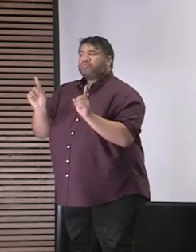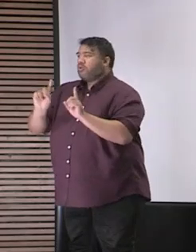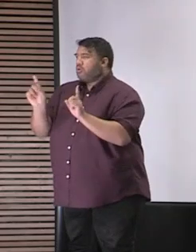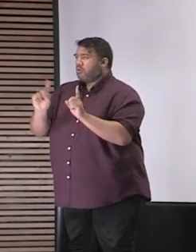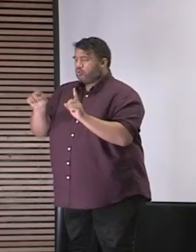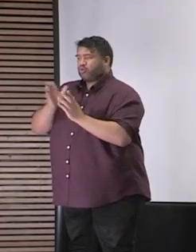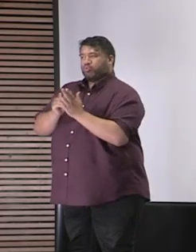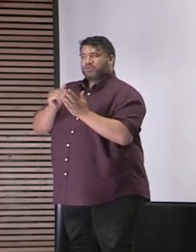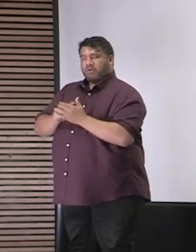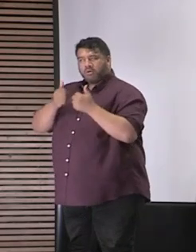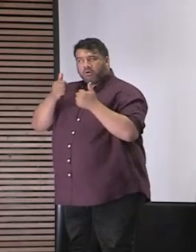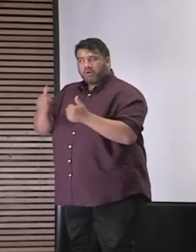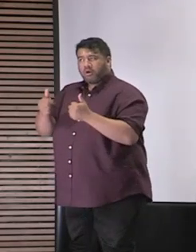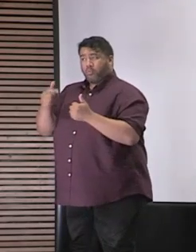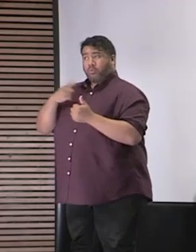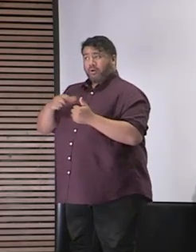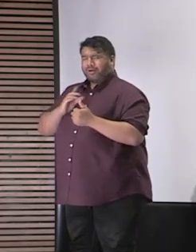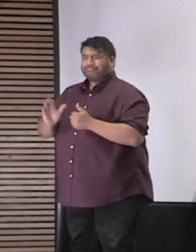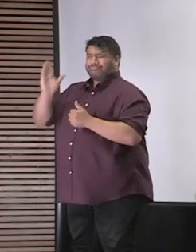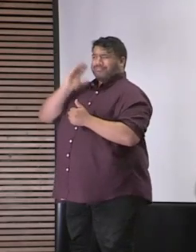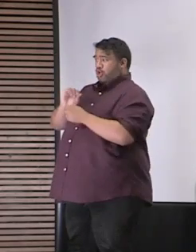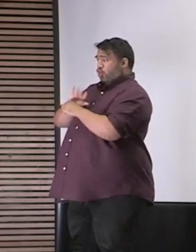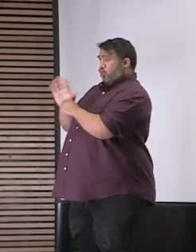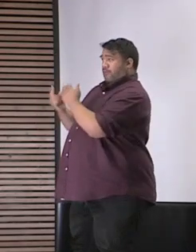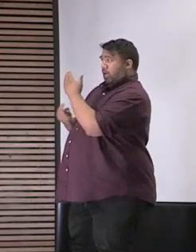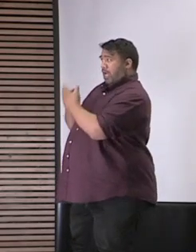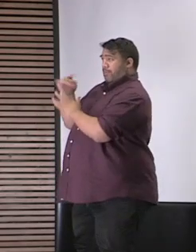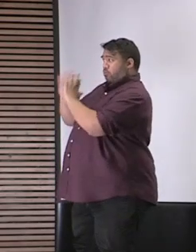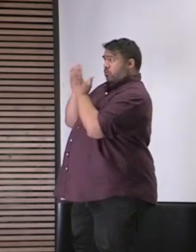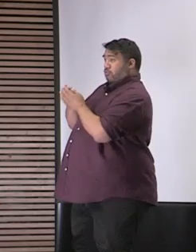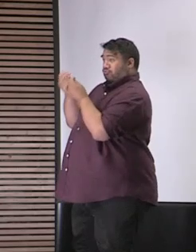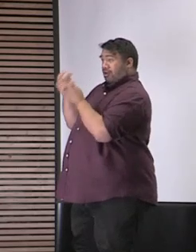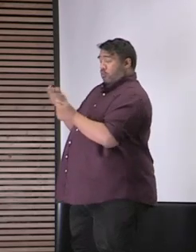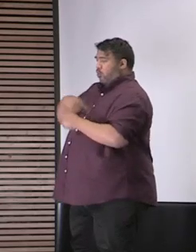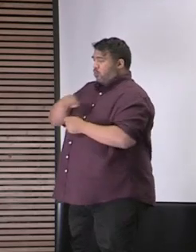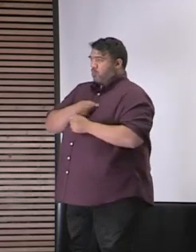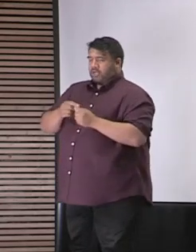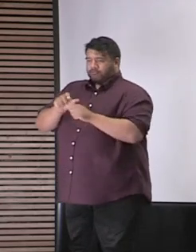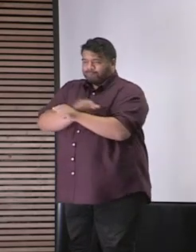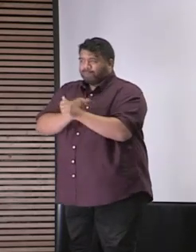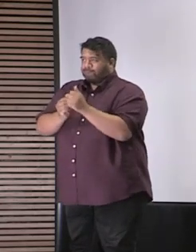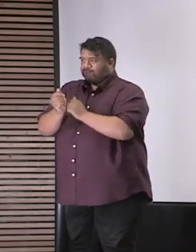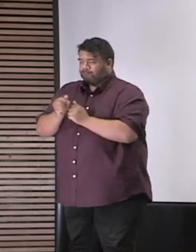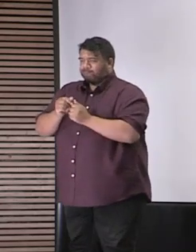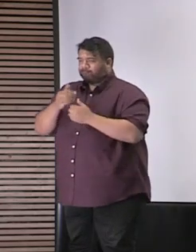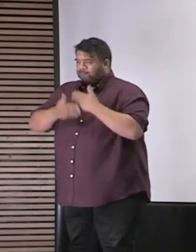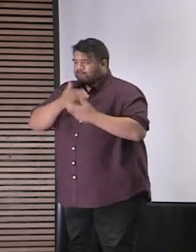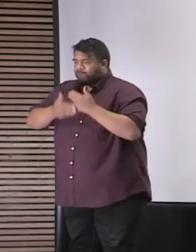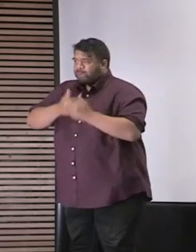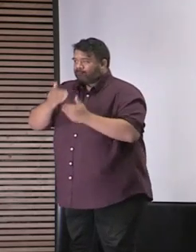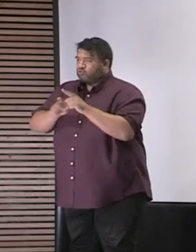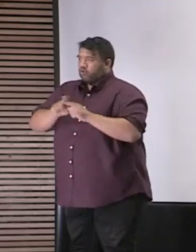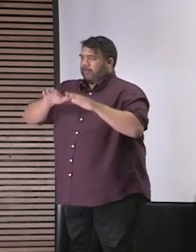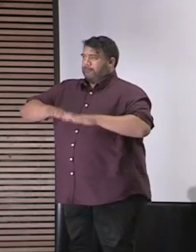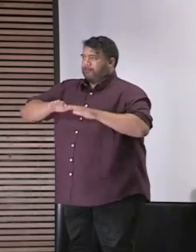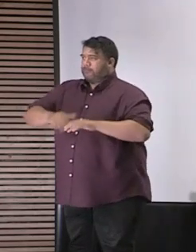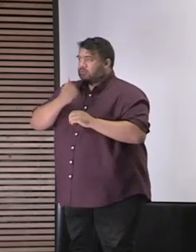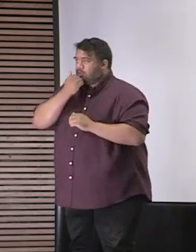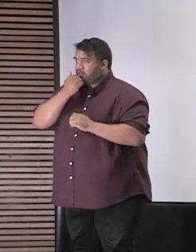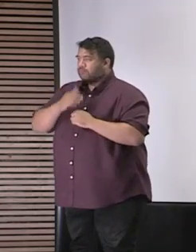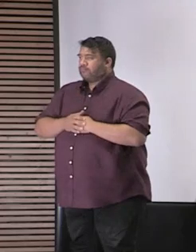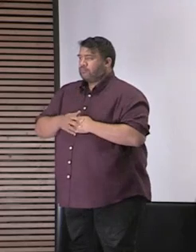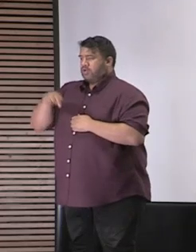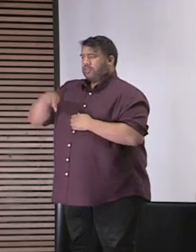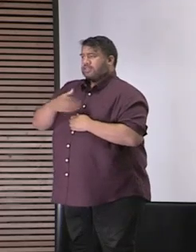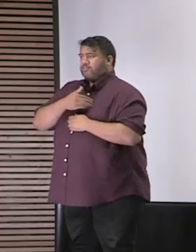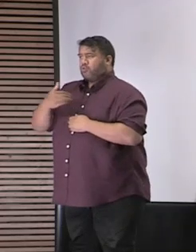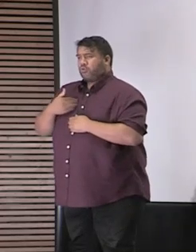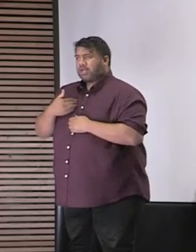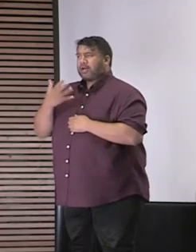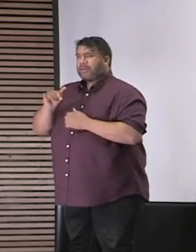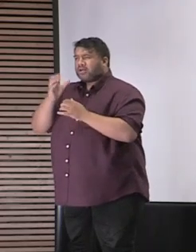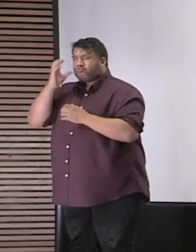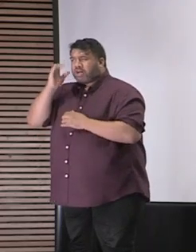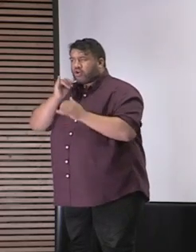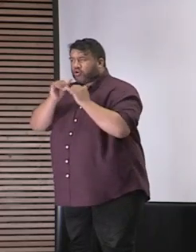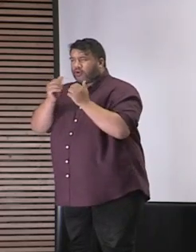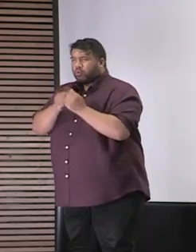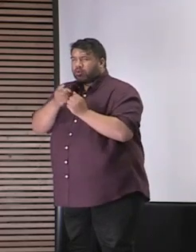comienzan a bajar. Soy